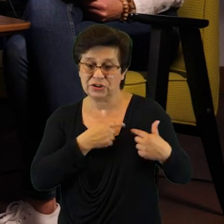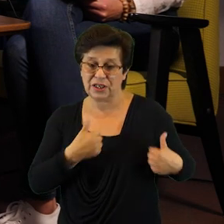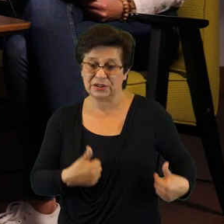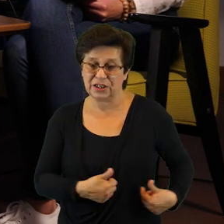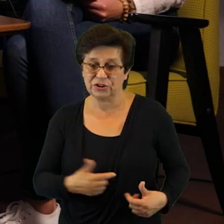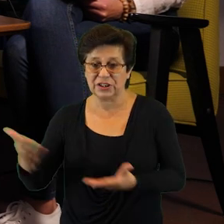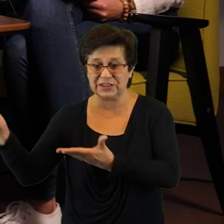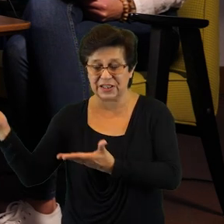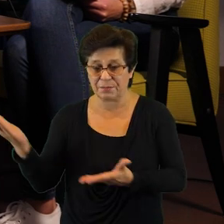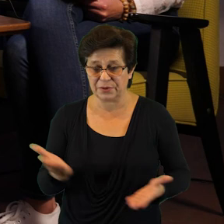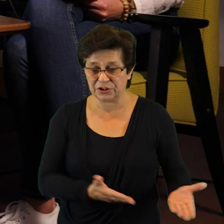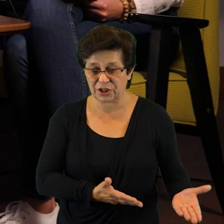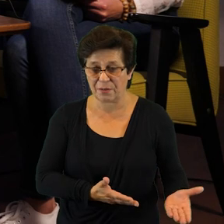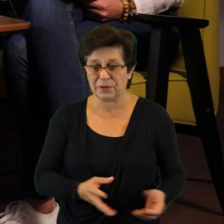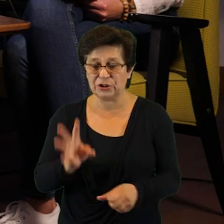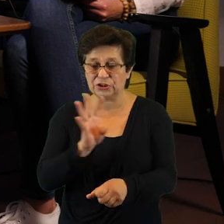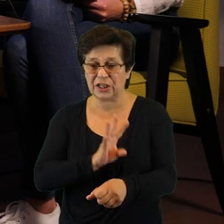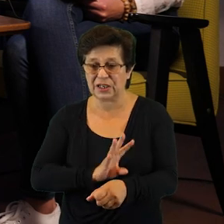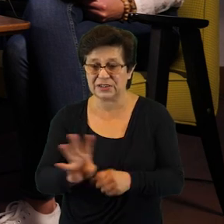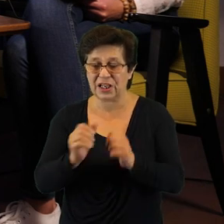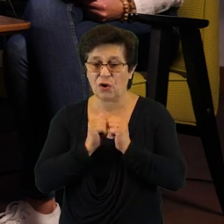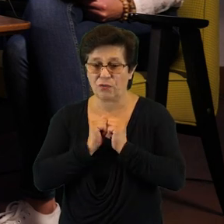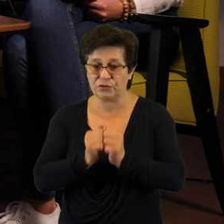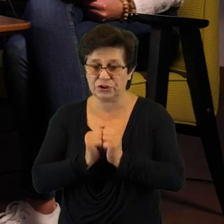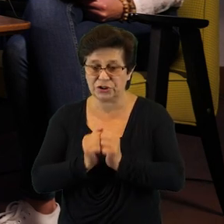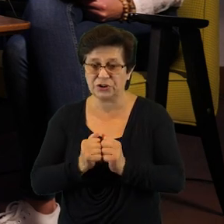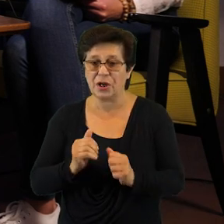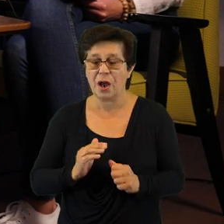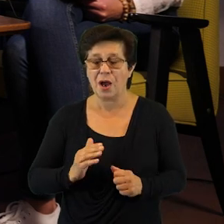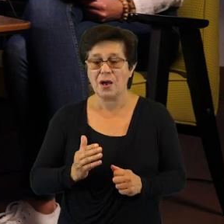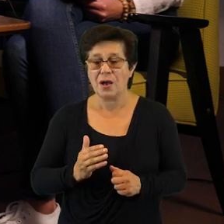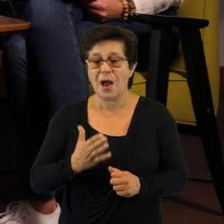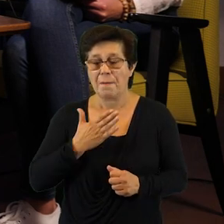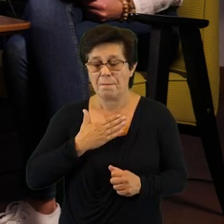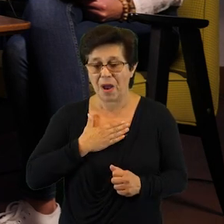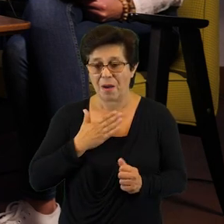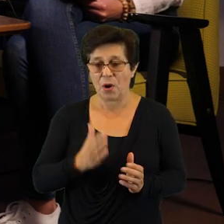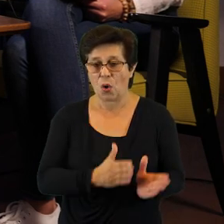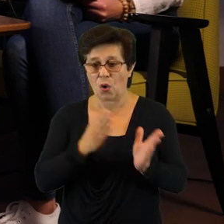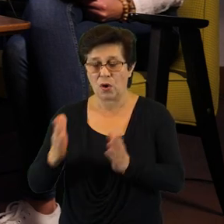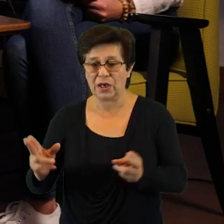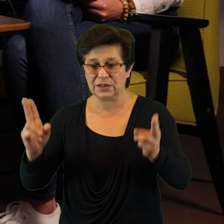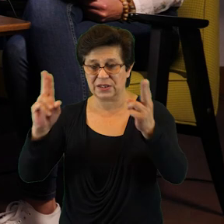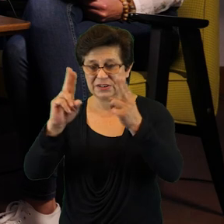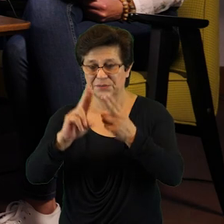Już za tydzień 14 września mamy kolejne spotkanie. "Między wierszami", Cyprian Kamil Norwid